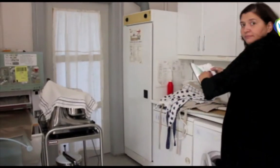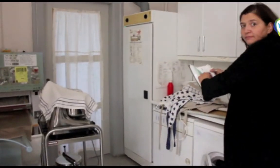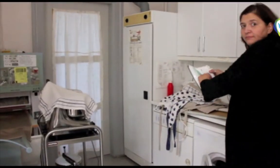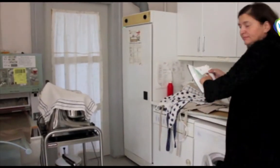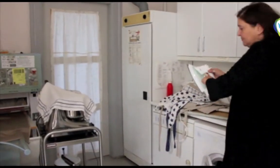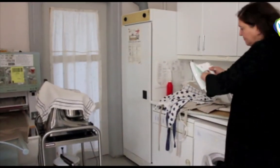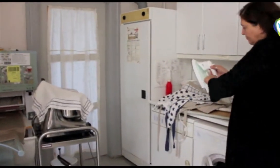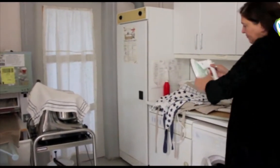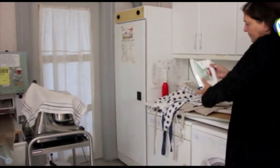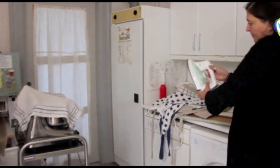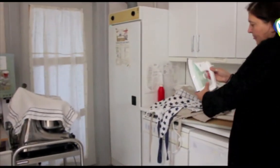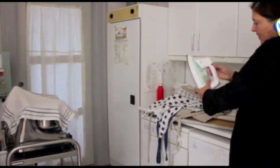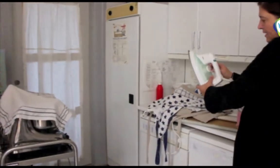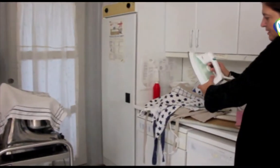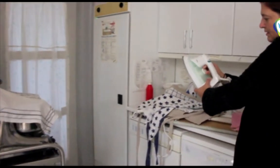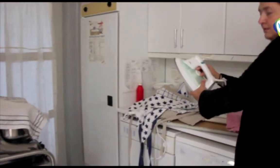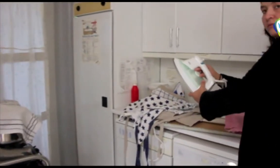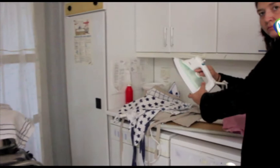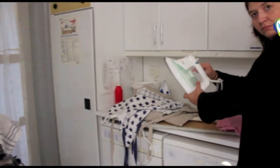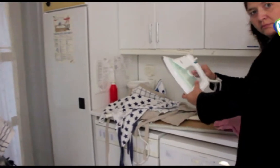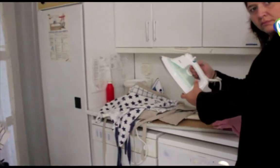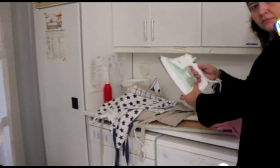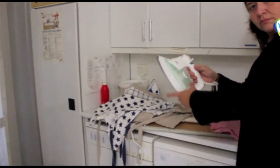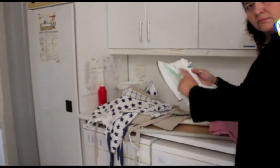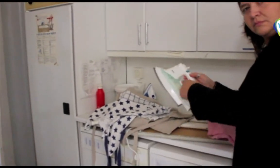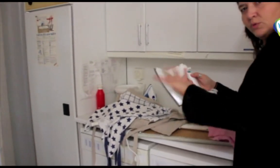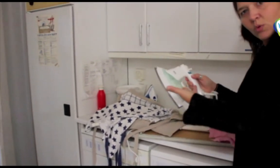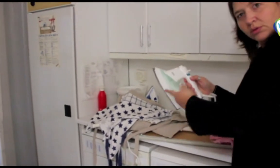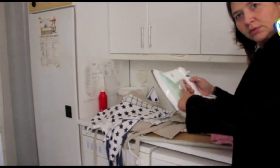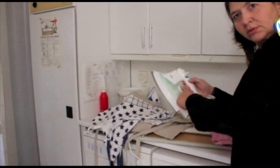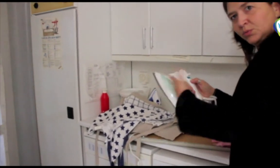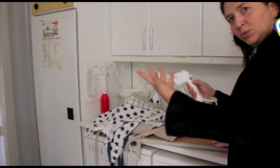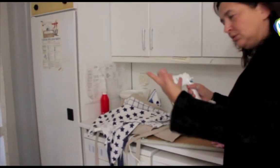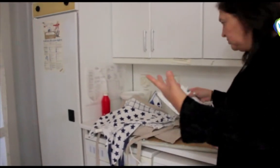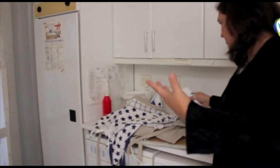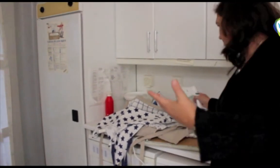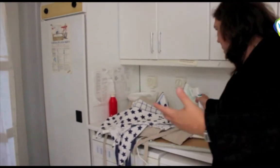Ez itt a vasaló beállítása. Miért? Mert különböző ruhák vannak,